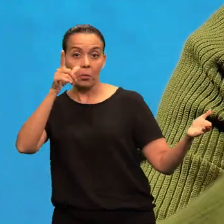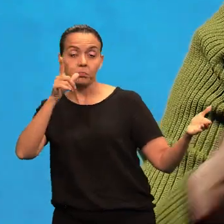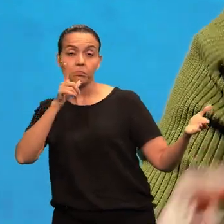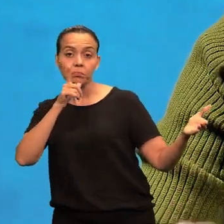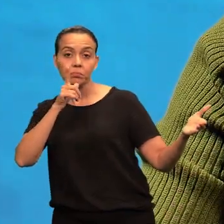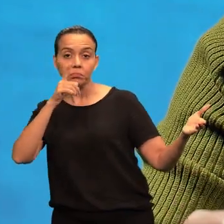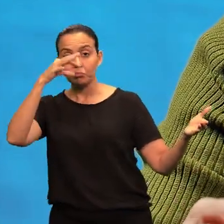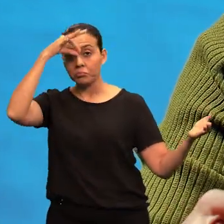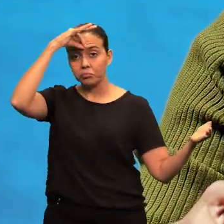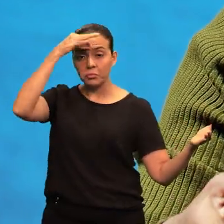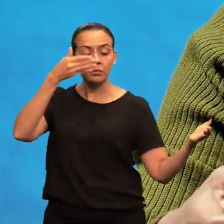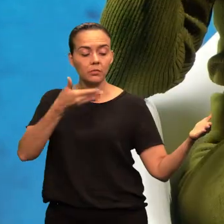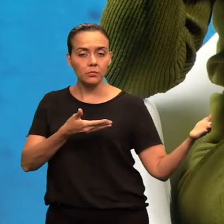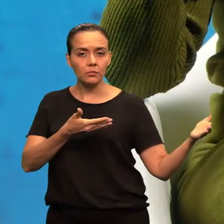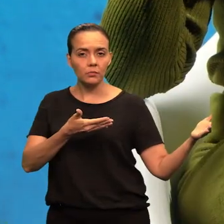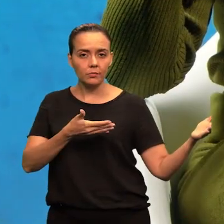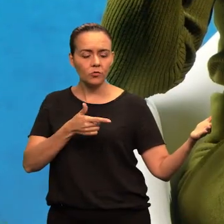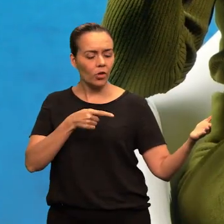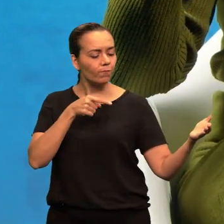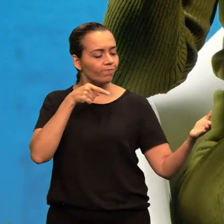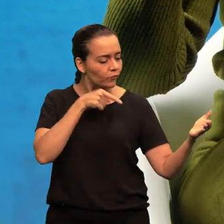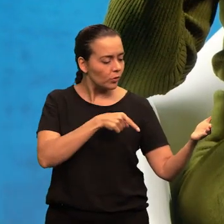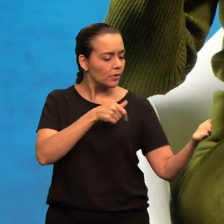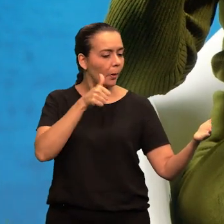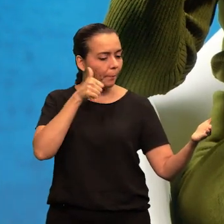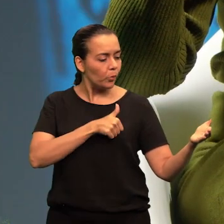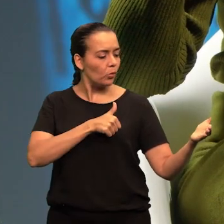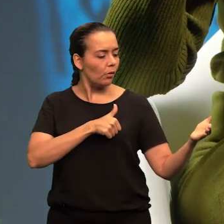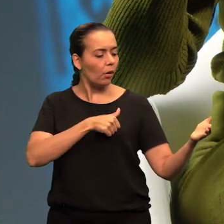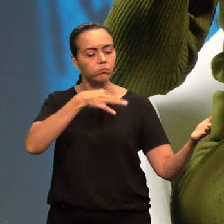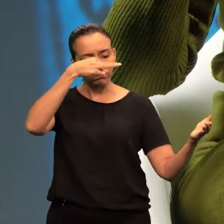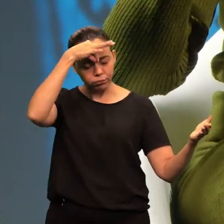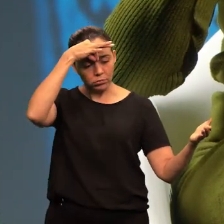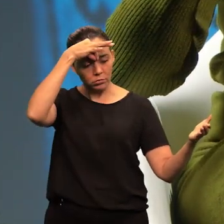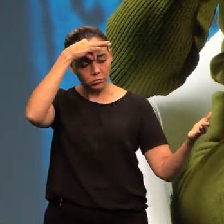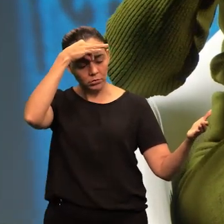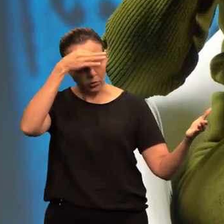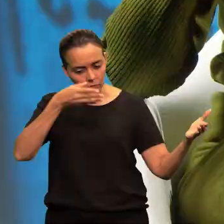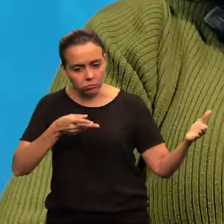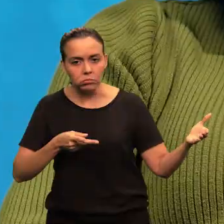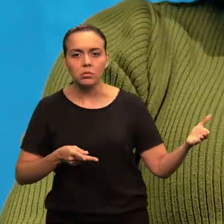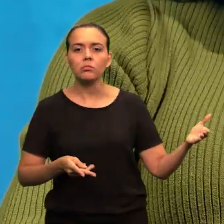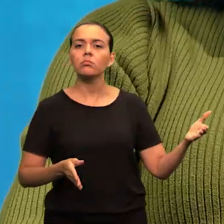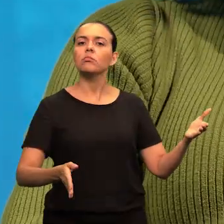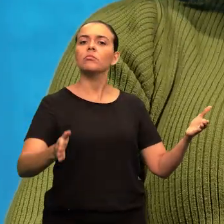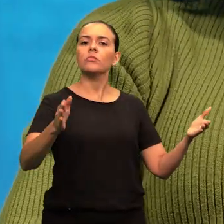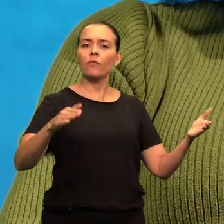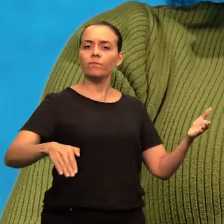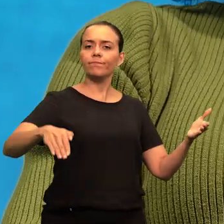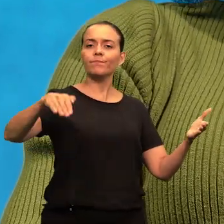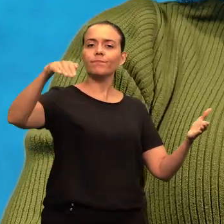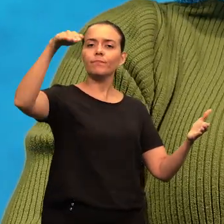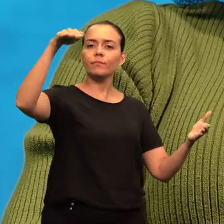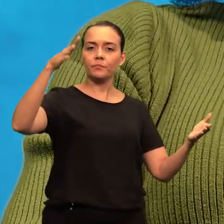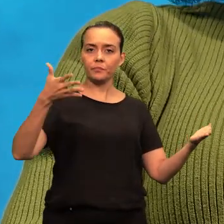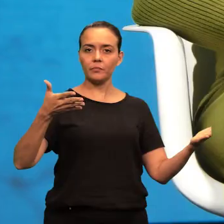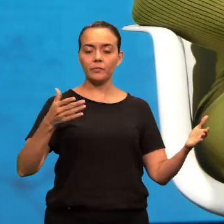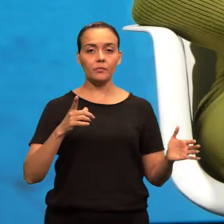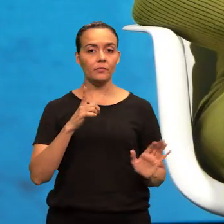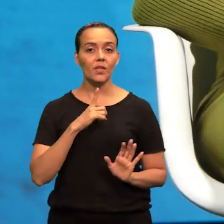natural, já é uma imposição de uma cultura. O Foucault, no livro "História da Sexualidade",